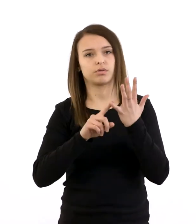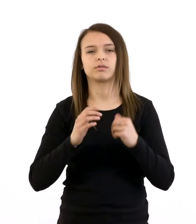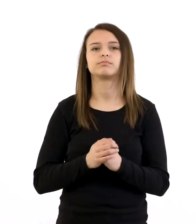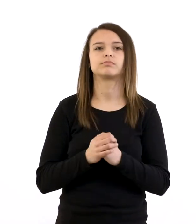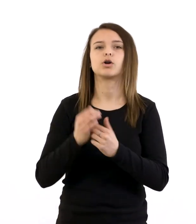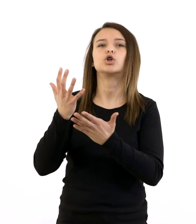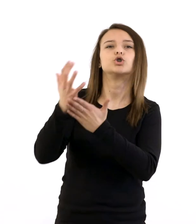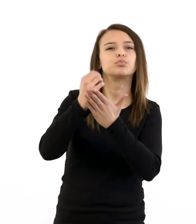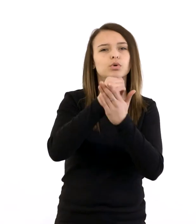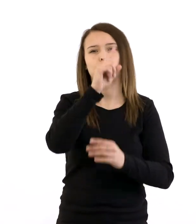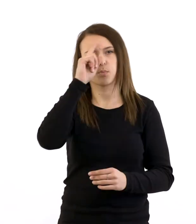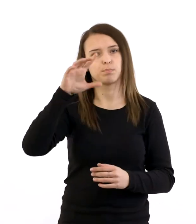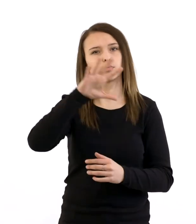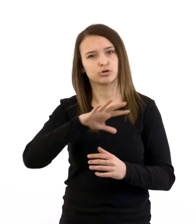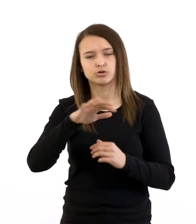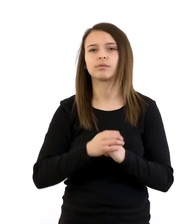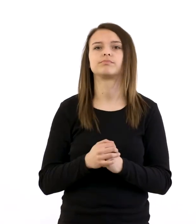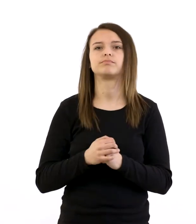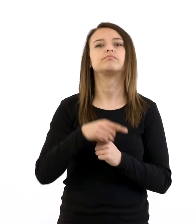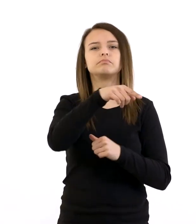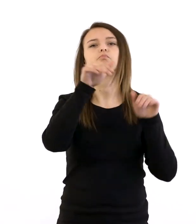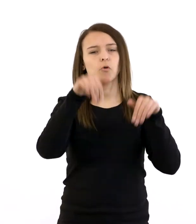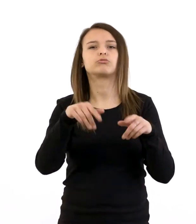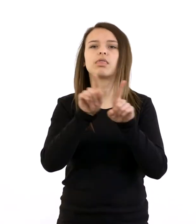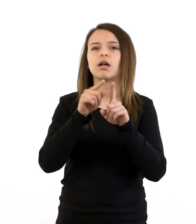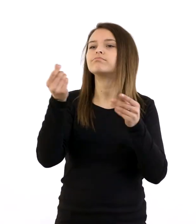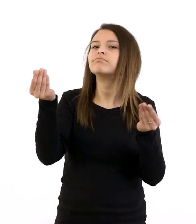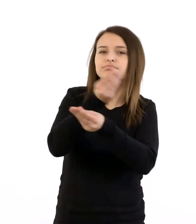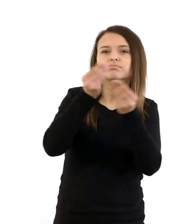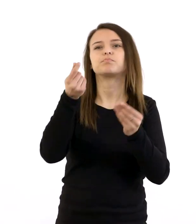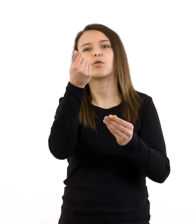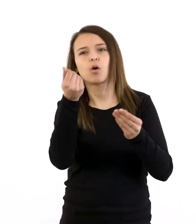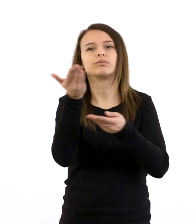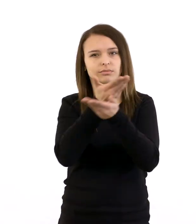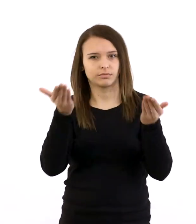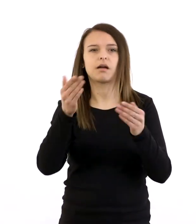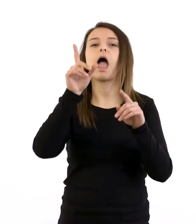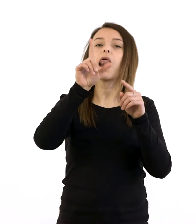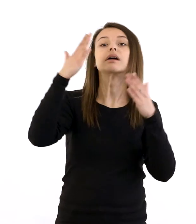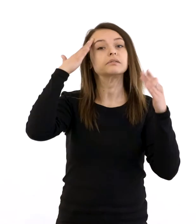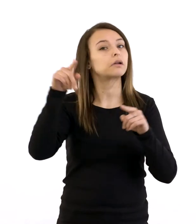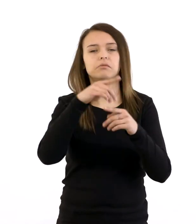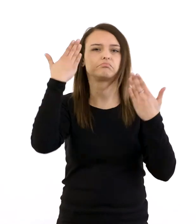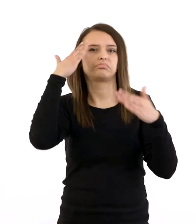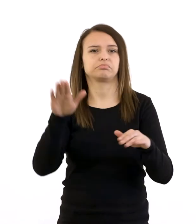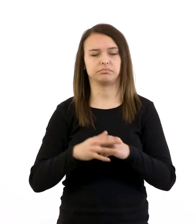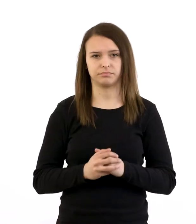5. Zbiórki publiczne – ich cechą jest to, że dający i zbierający nie znają się.